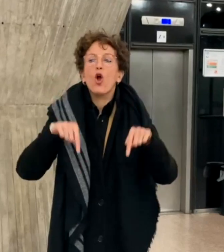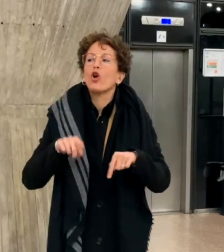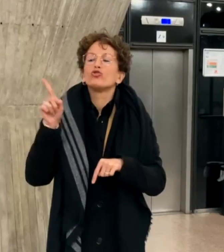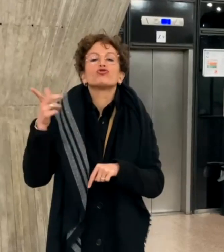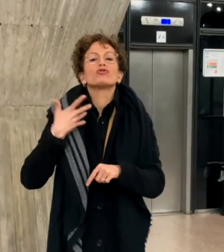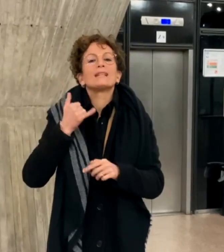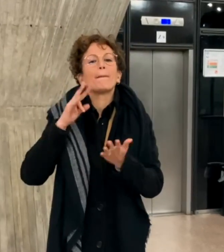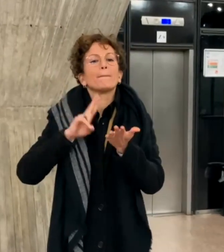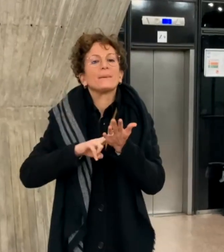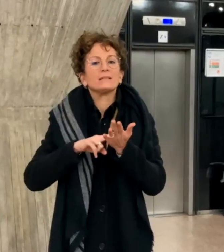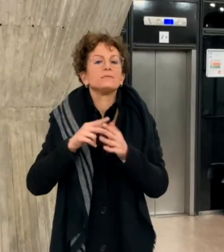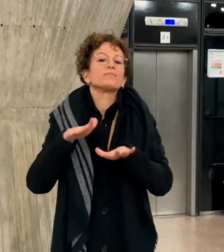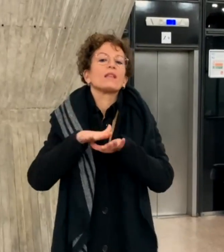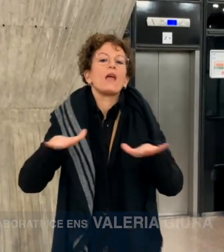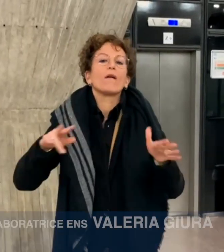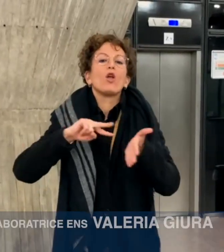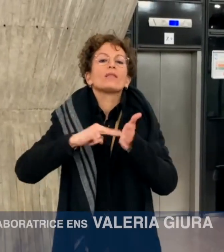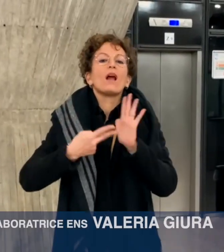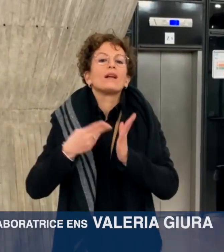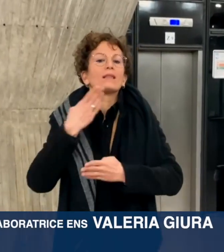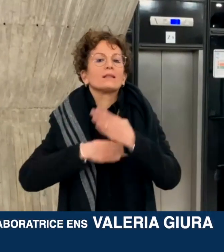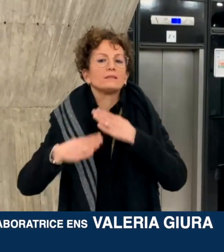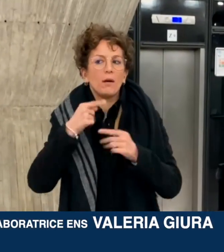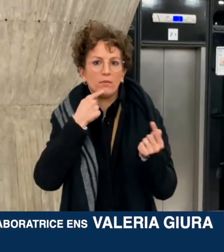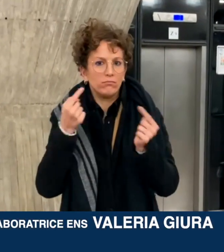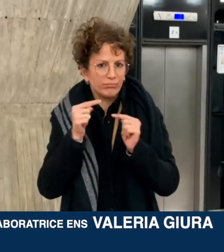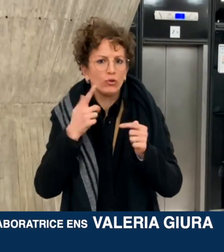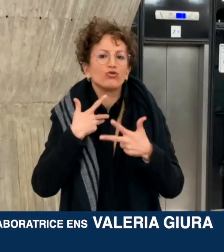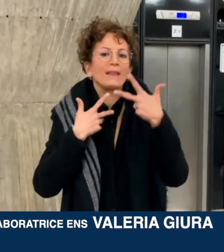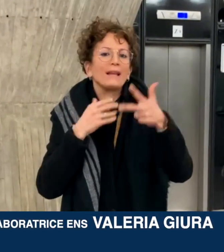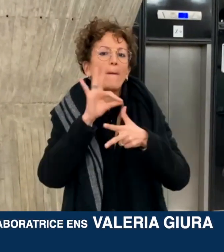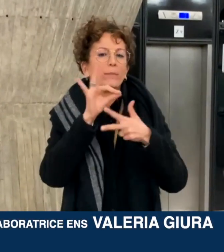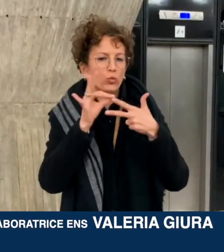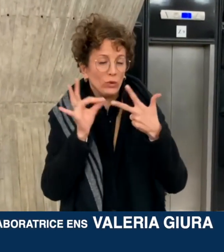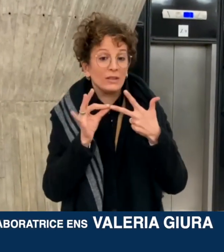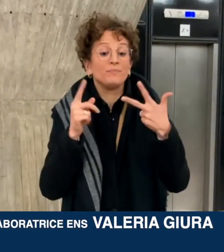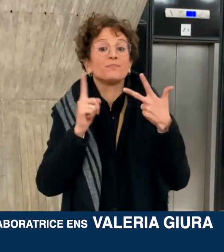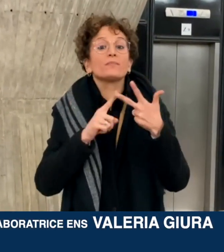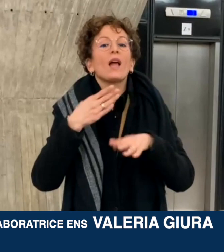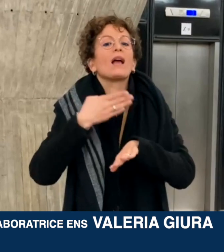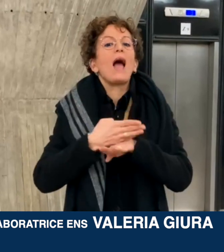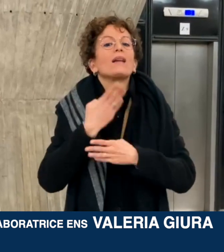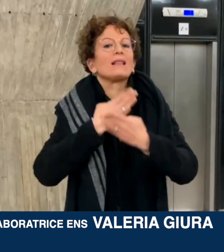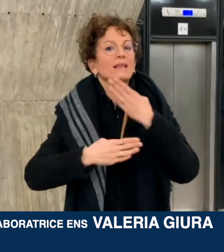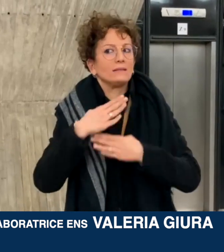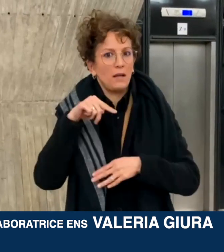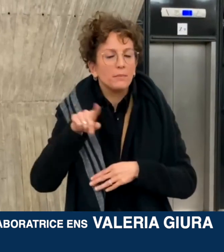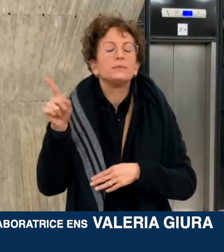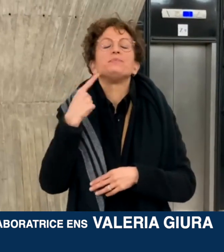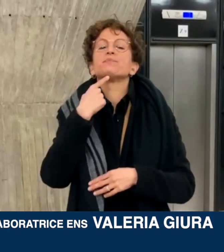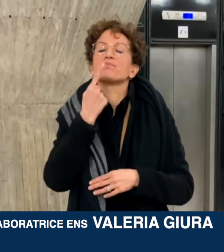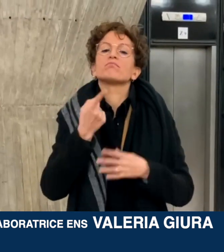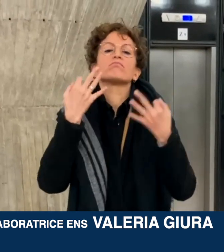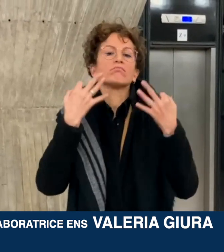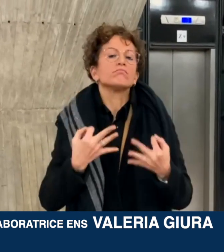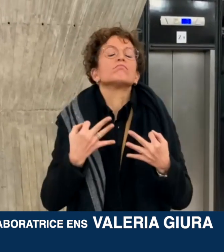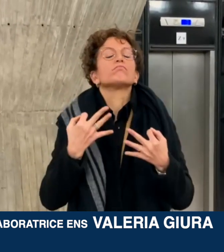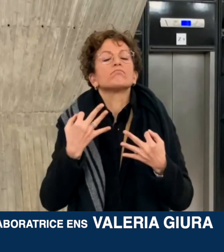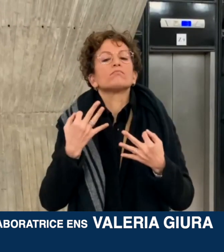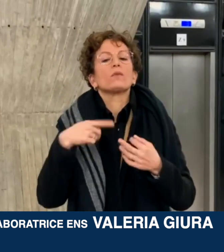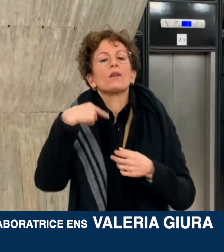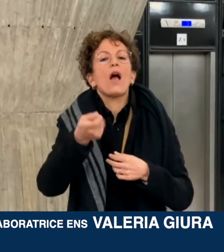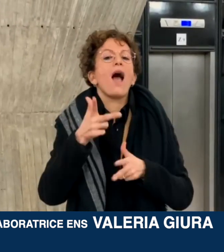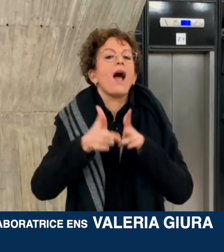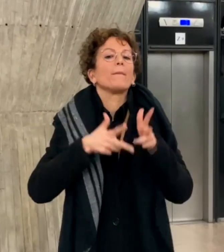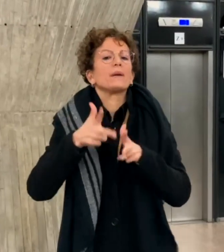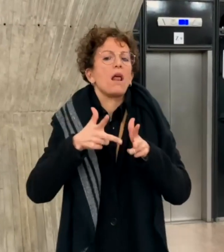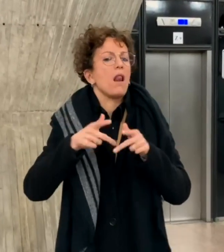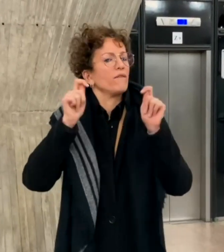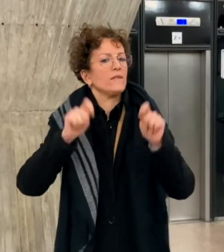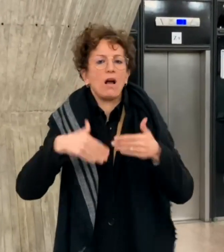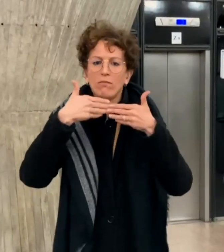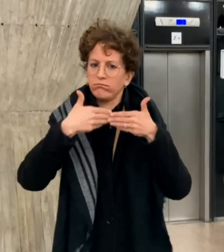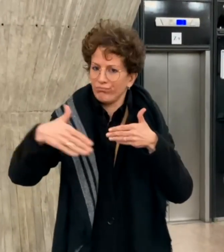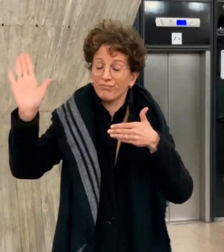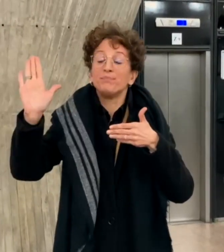Oggi si è svolto un confronto presso il tavolo tecnico INPS sulla disabilità riguardo a 3 punti, tra cui la Carta della disabilità, che entrerà in vigore dal prossimo aprile.